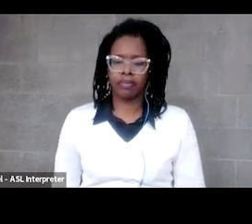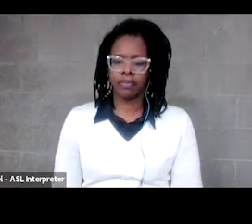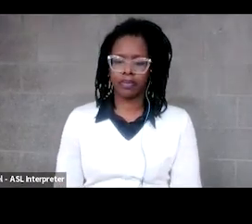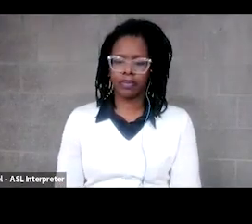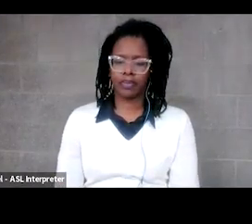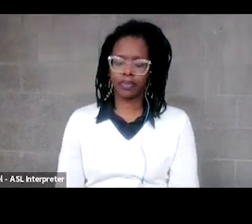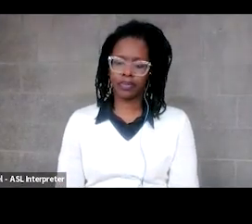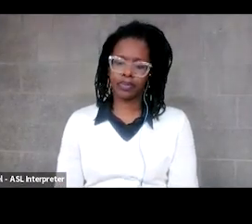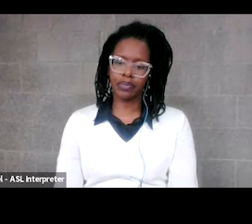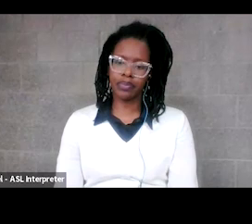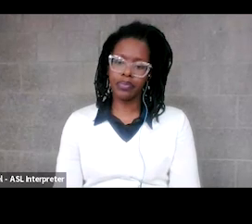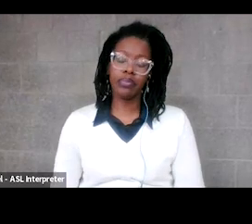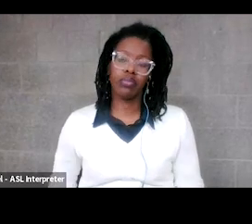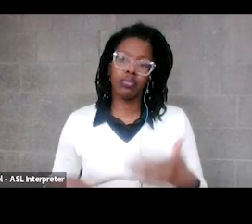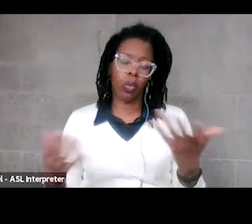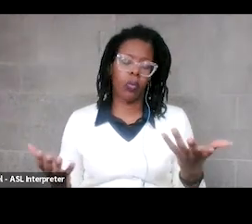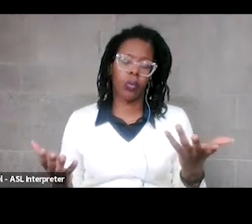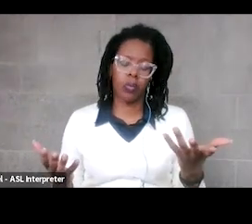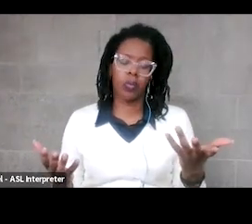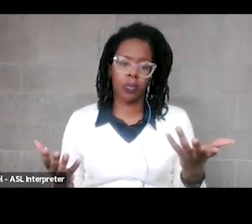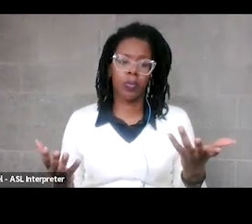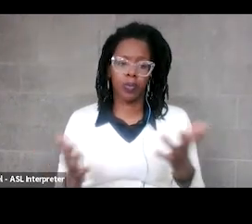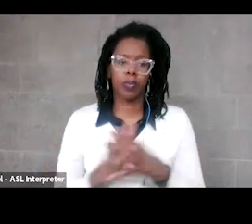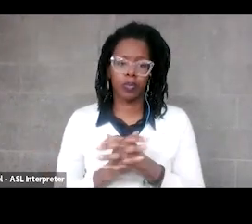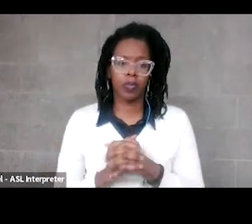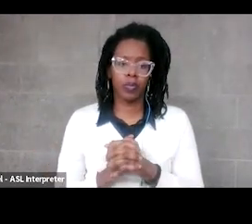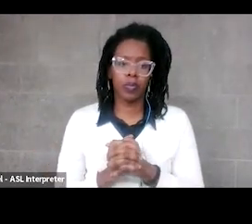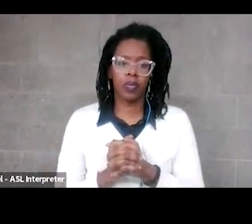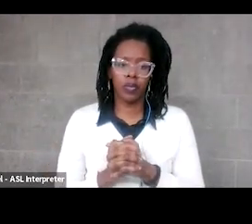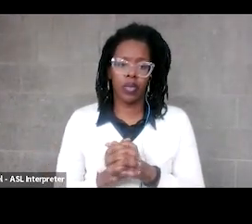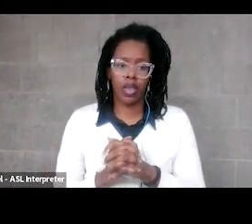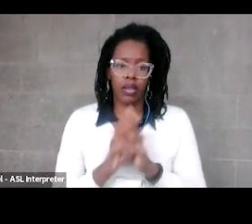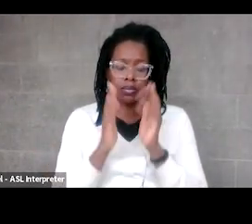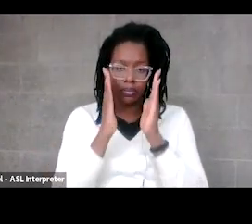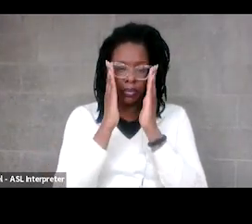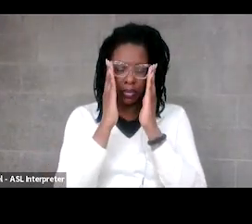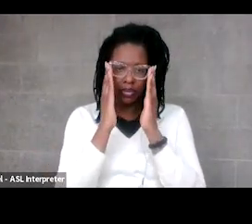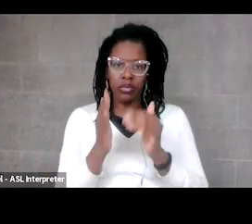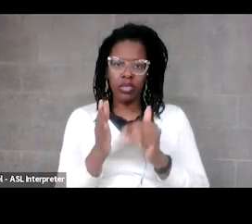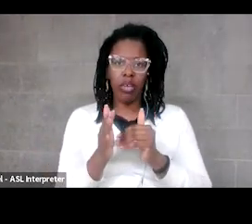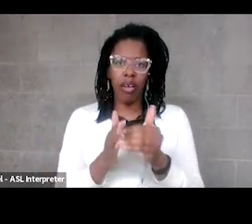Y con eso dicho, a menudo tenemos que trabajar de manera innovadora